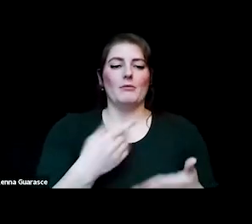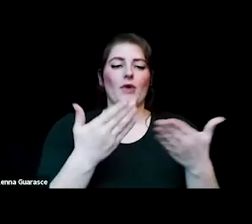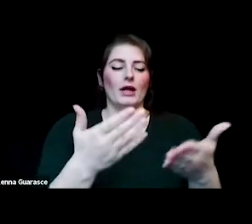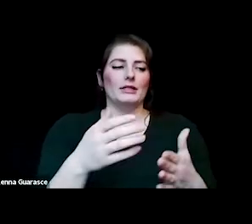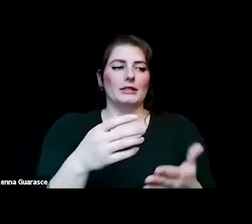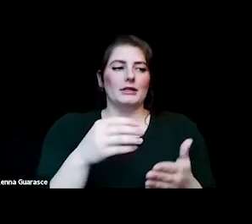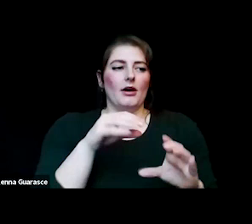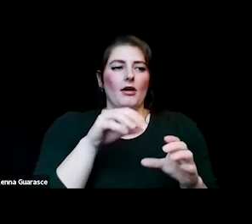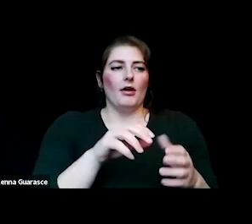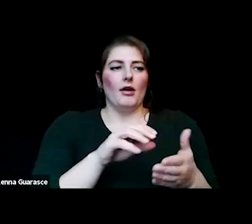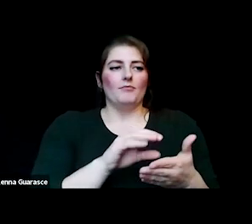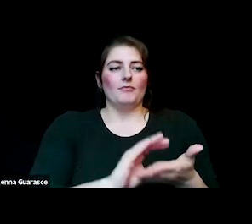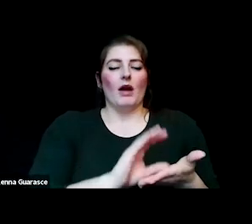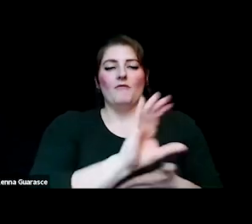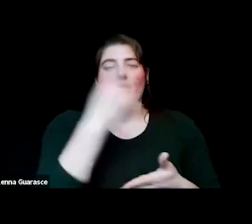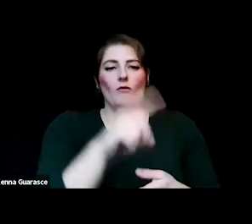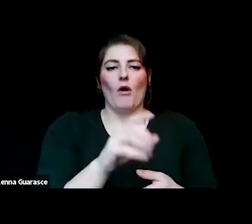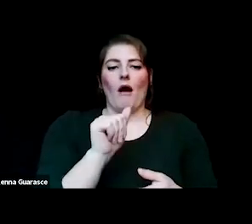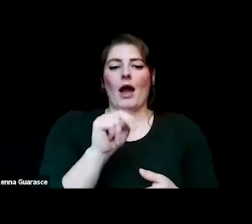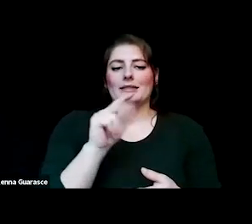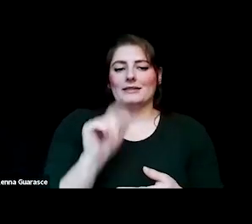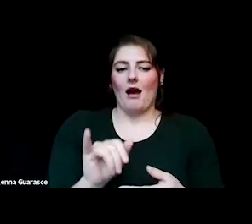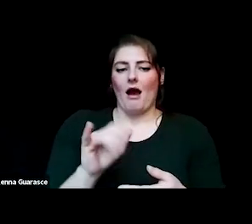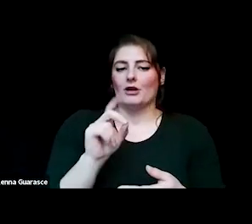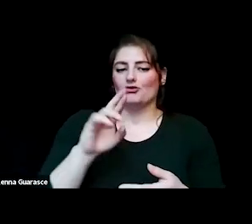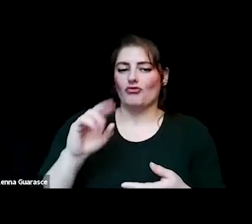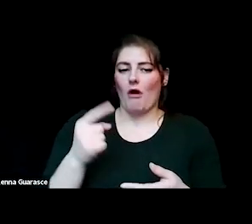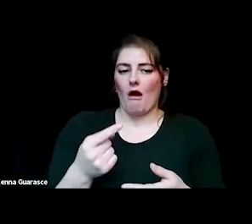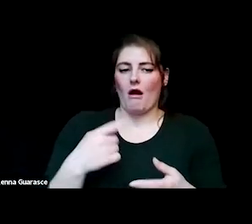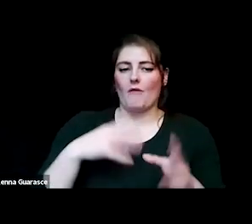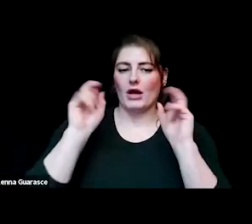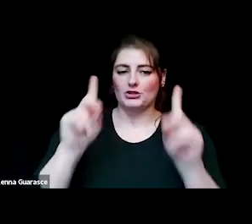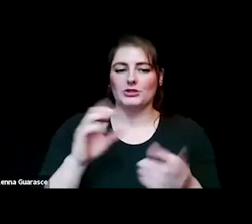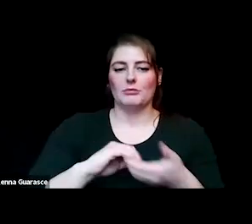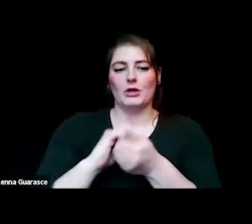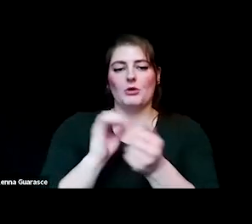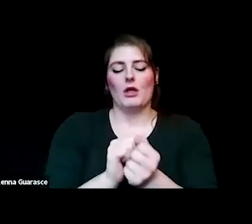como mejoras de seguridad, educación para inquilinos y asociaciones con la policía.